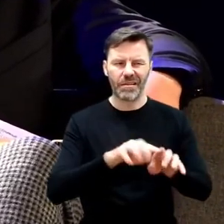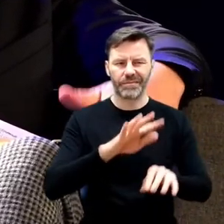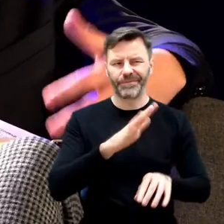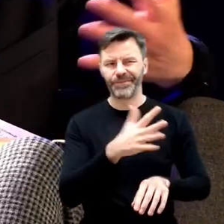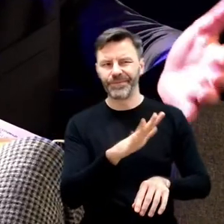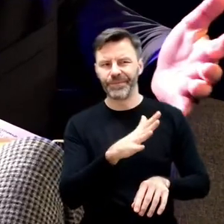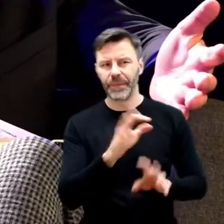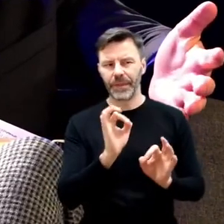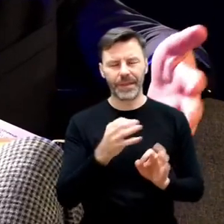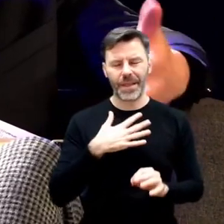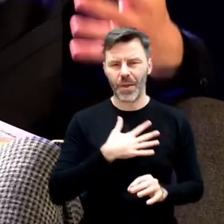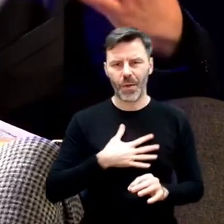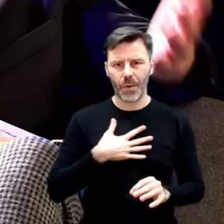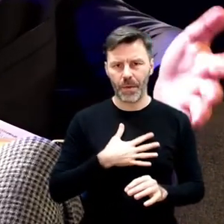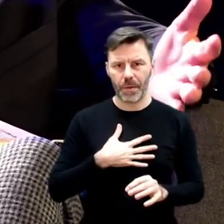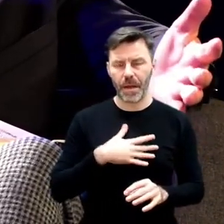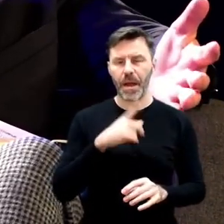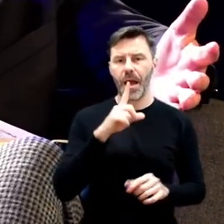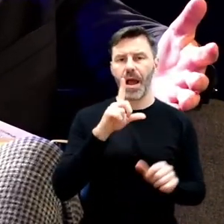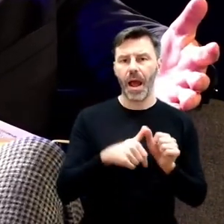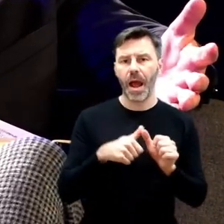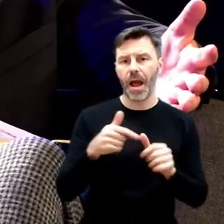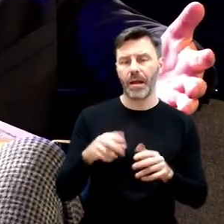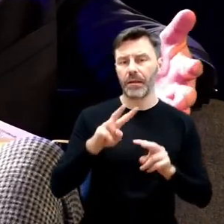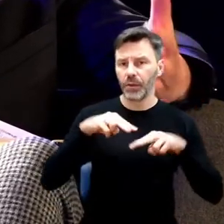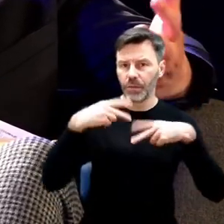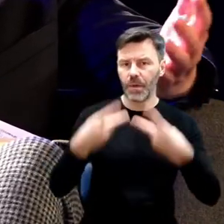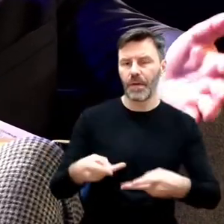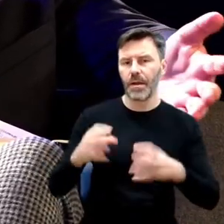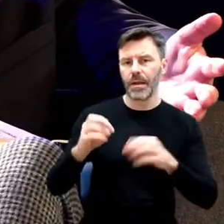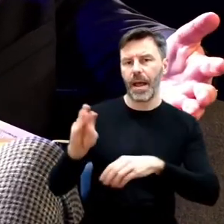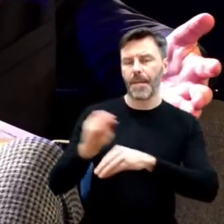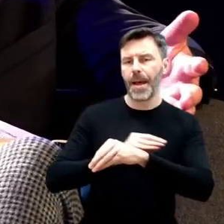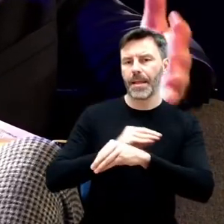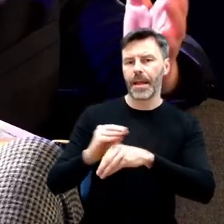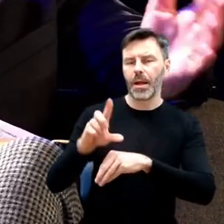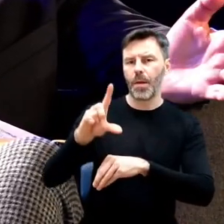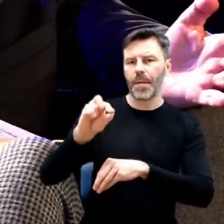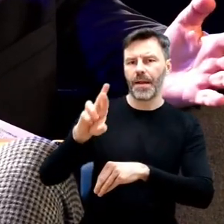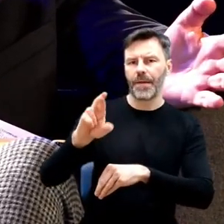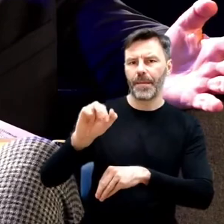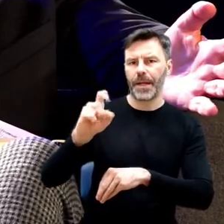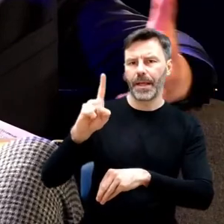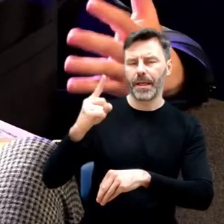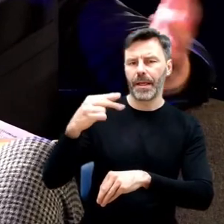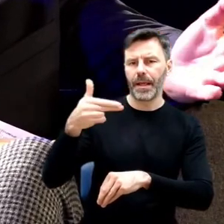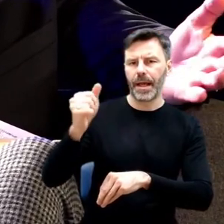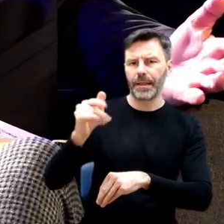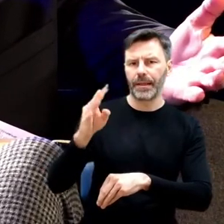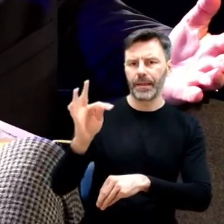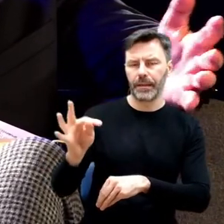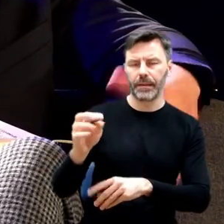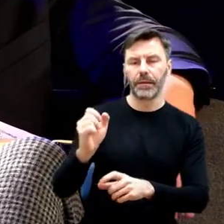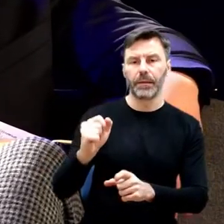Ale prefabrykaty wracają w wielkim stylu. I to zarówno te prefabrykaty, nazwijmy je dwuwymiarowe, z których montuje się